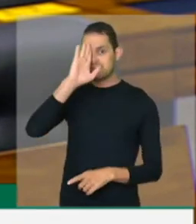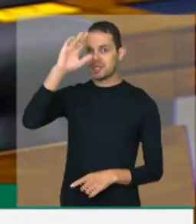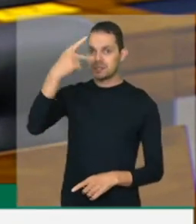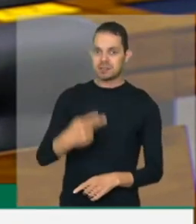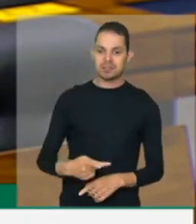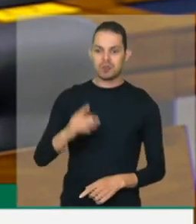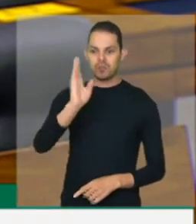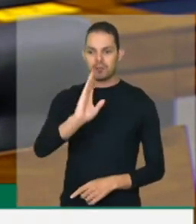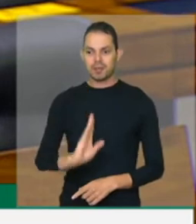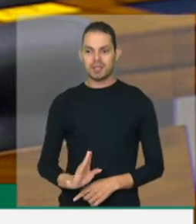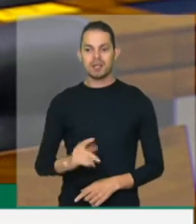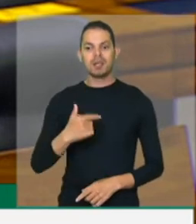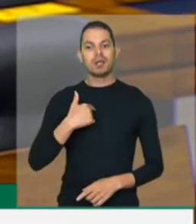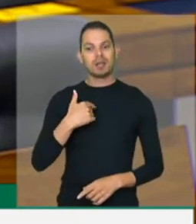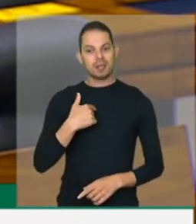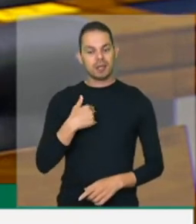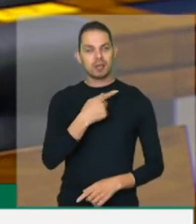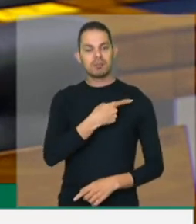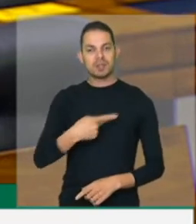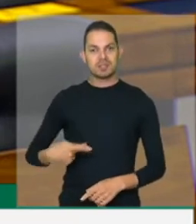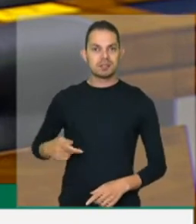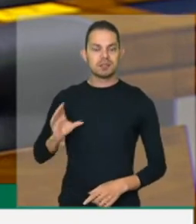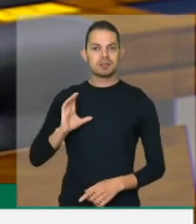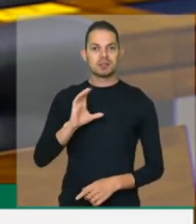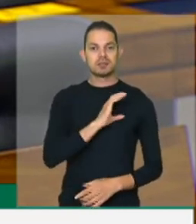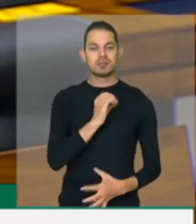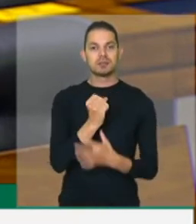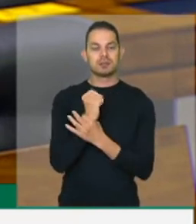BRASIL. EU QUE TIVE A HONRA DE TER SIDO PRESIDENTE DA COMISSÃO DE SEGURIDADE SOCIAL E FAMÍLIA, A COMISSÃO DE